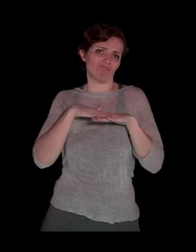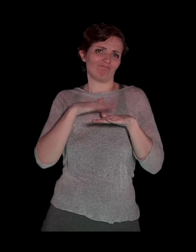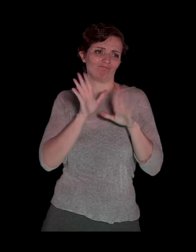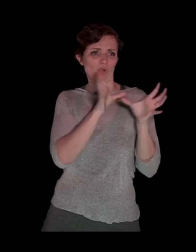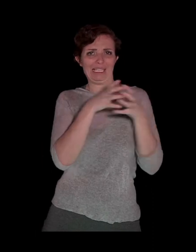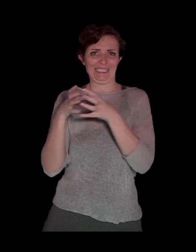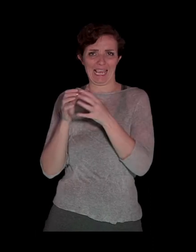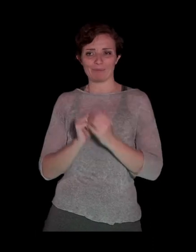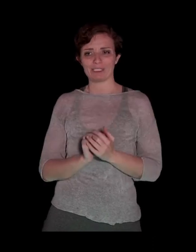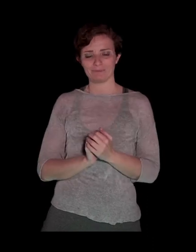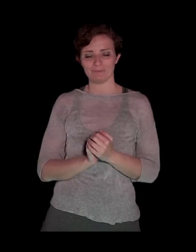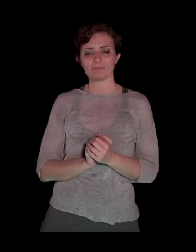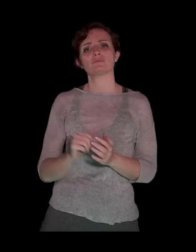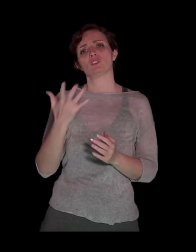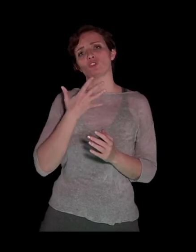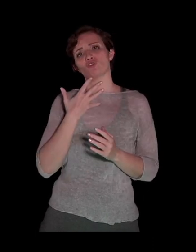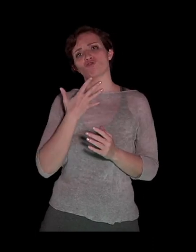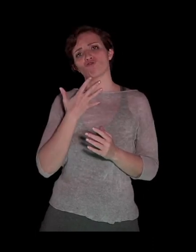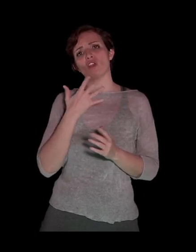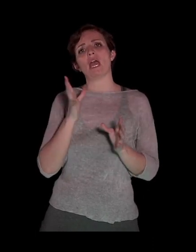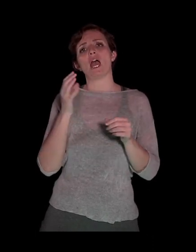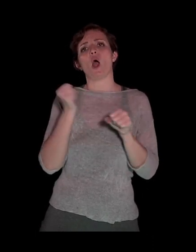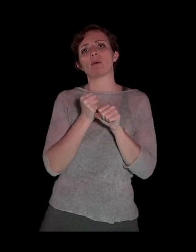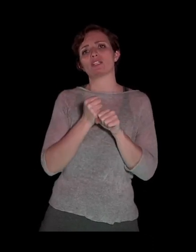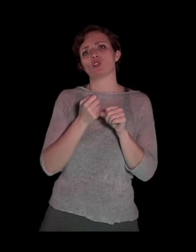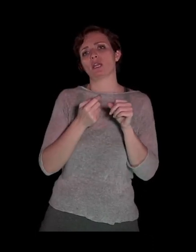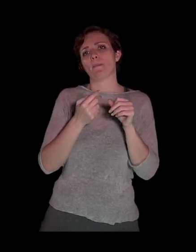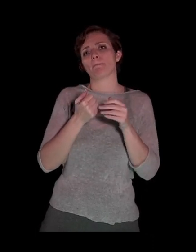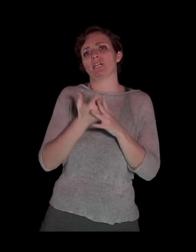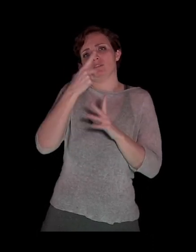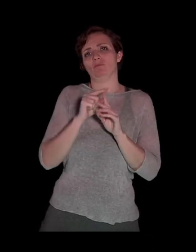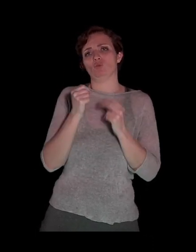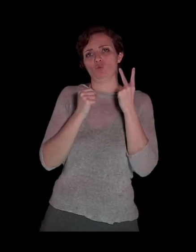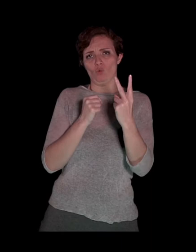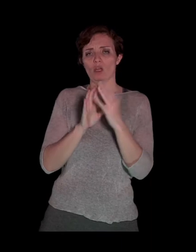Esistono due operazioni fondamentali: l'intersezione e l'unione.